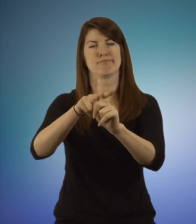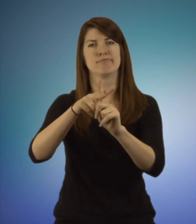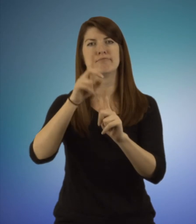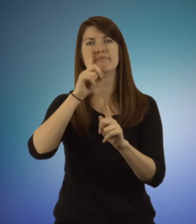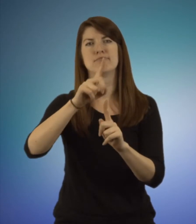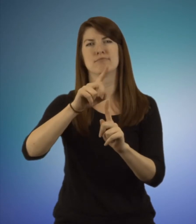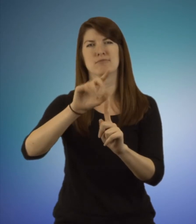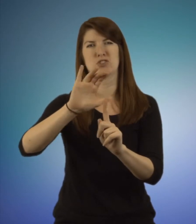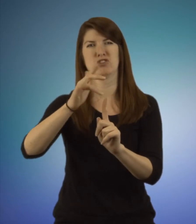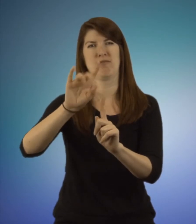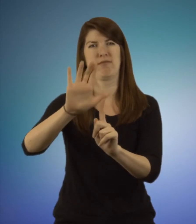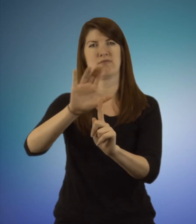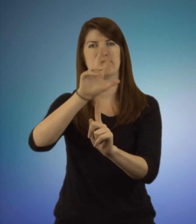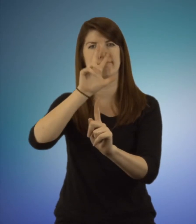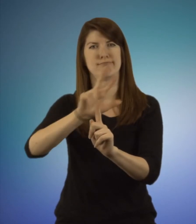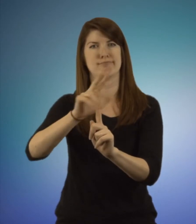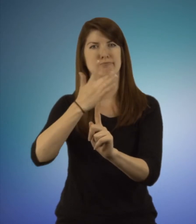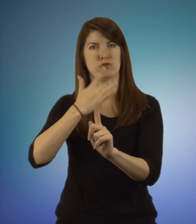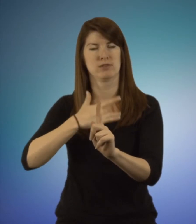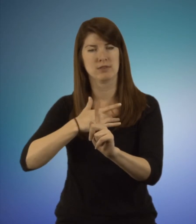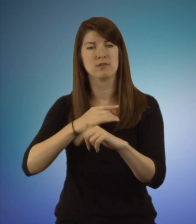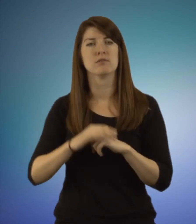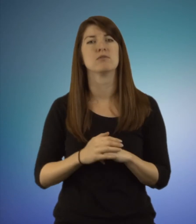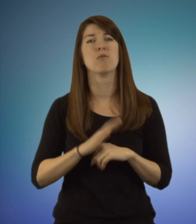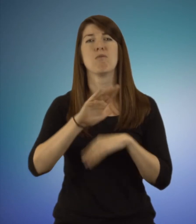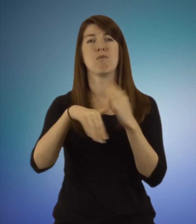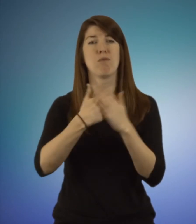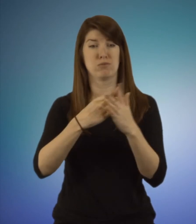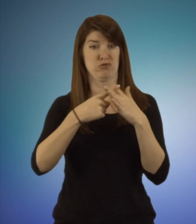distrito escolar local a fin de completar las evaluaciones, formular las recomendaciones y